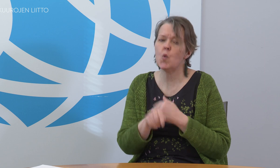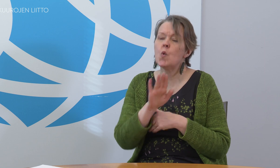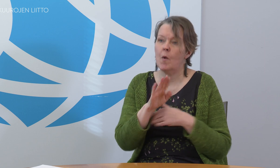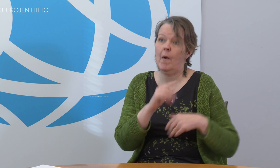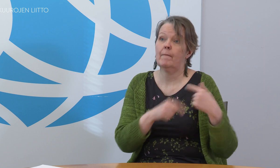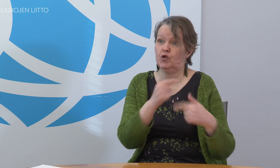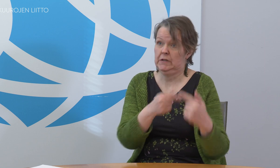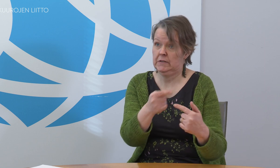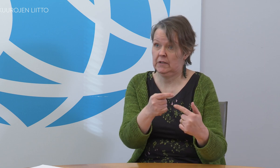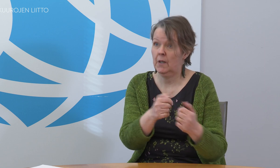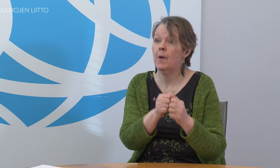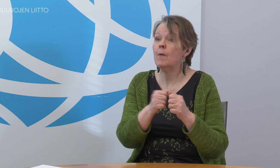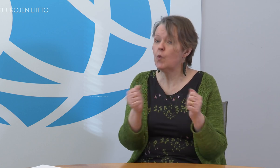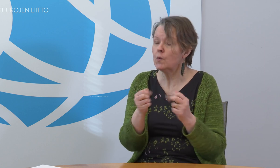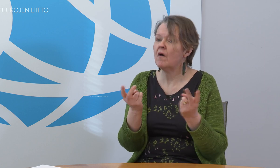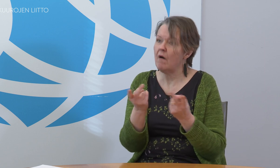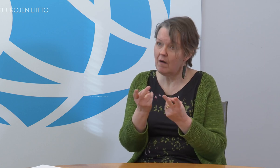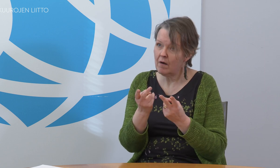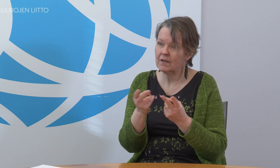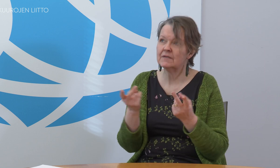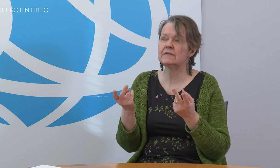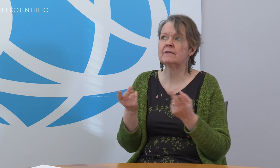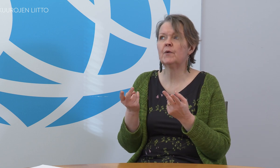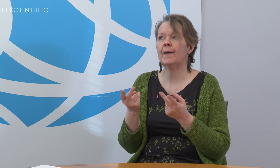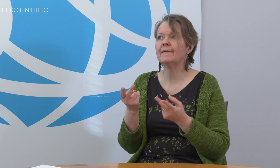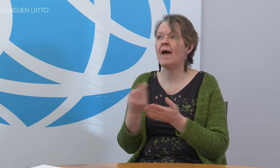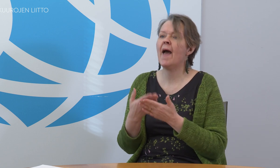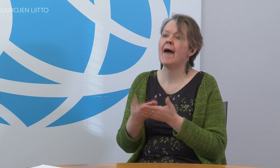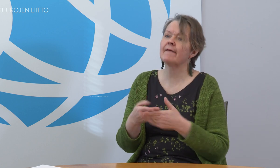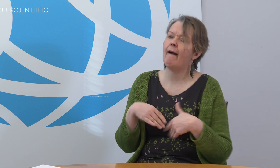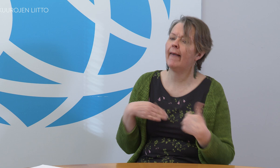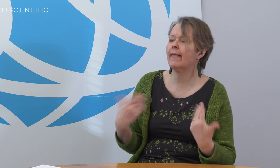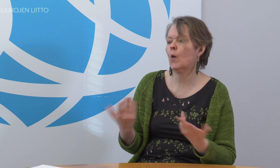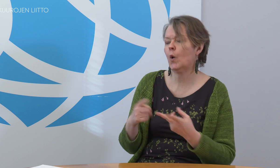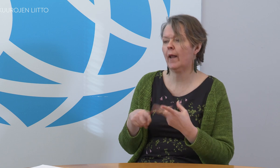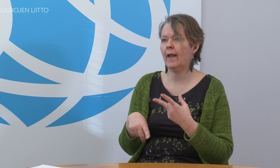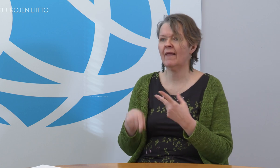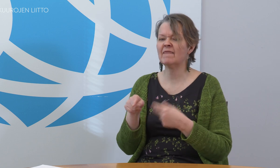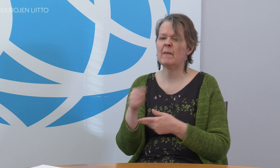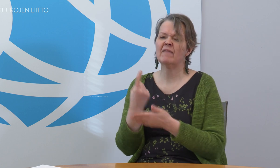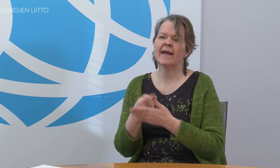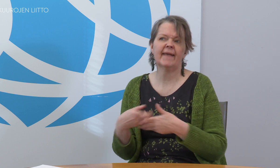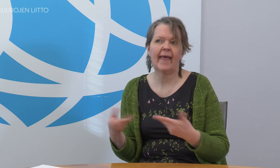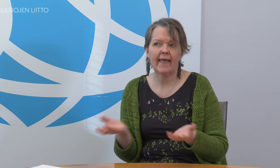Se kuuluu heidän tehtäviinsä. Mutta he eivät voi enää vedota rahanpuutteeseen tai väittää että asia ei olisi tärkeä -